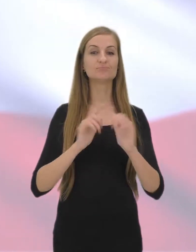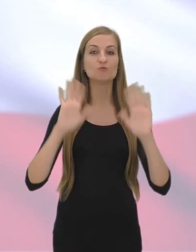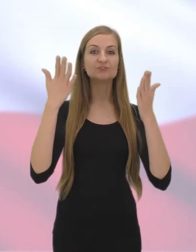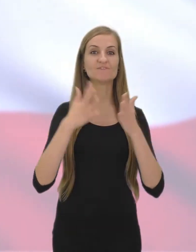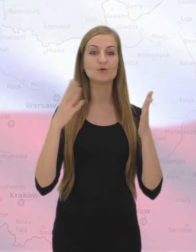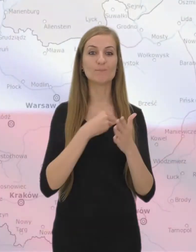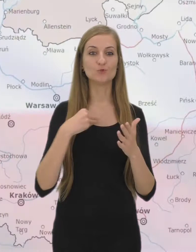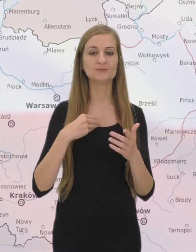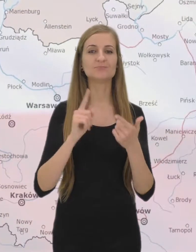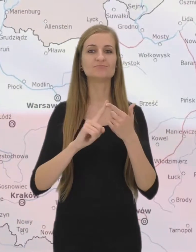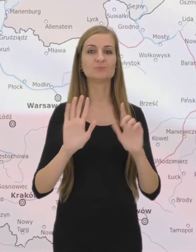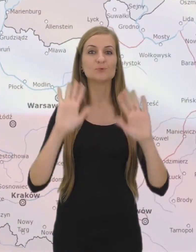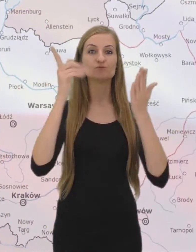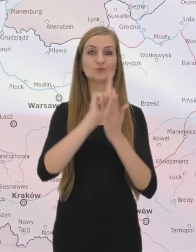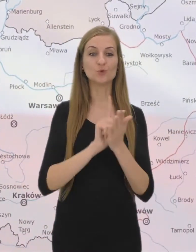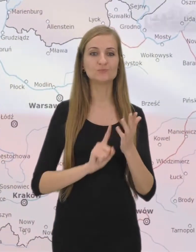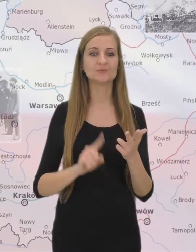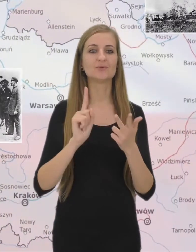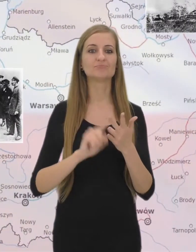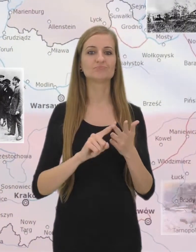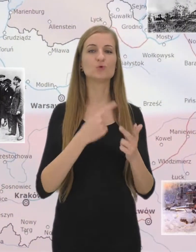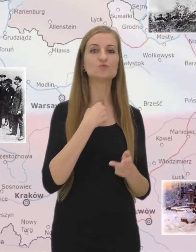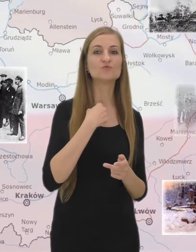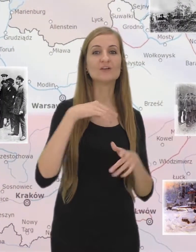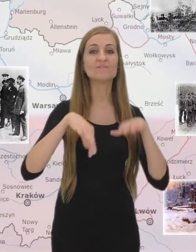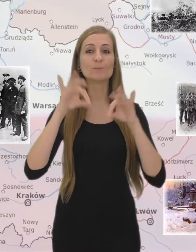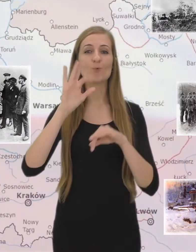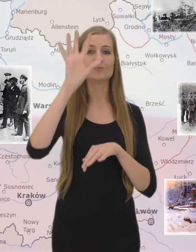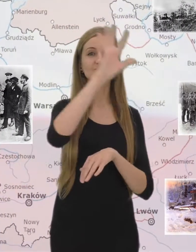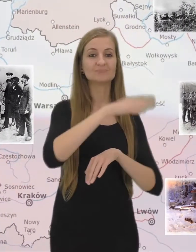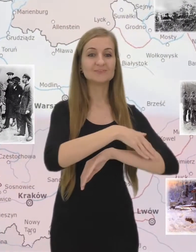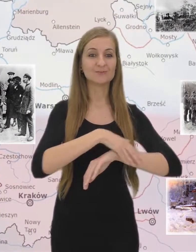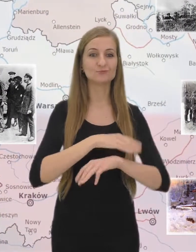Powstanie wielkolopolskie i powstania śląskie, plebiscyty (głosowania, wybory) na terenach granicznych,